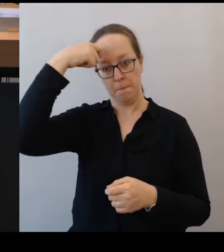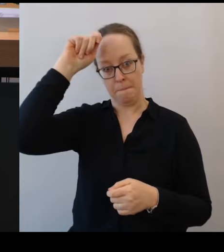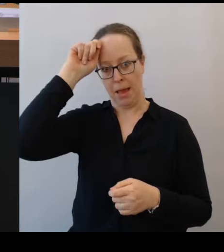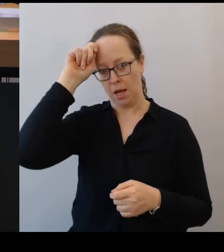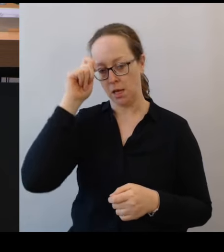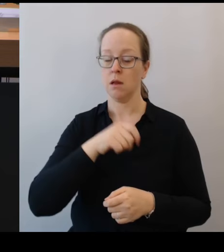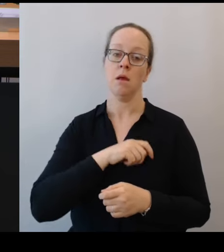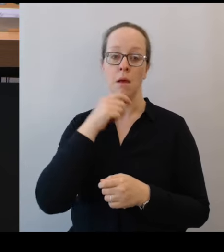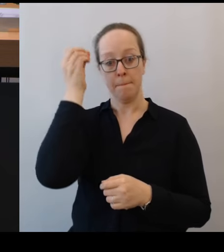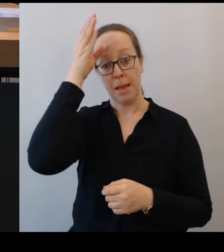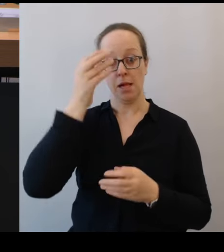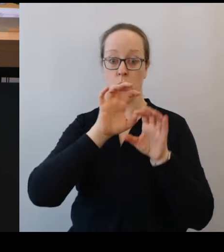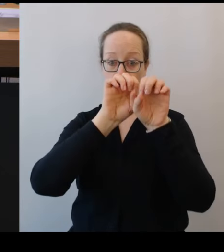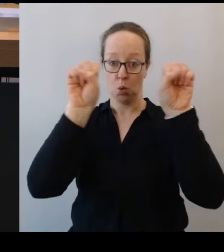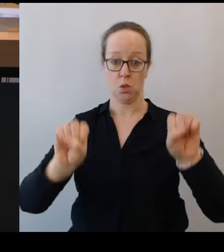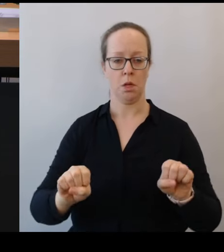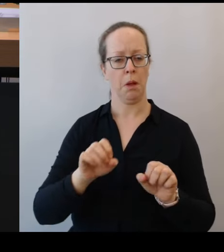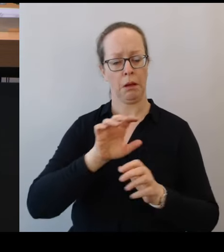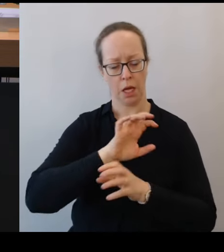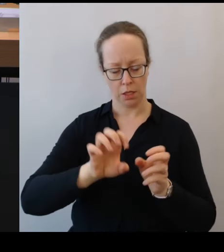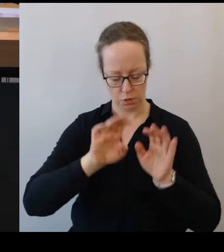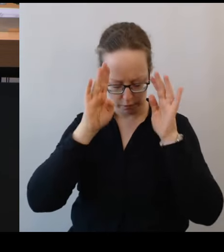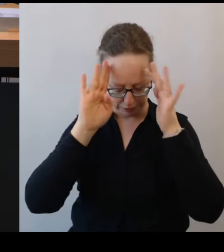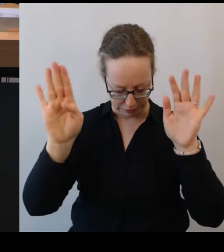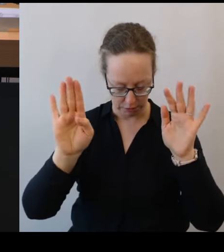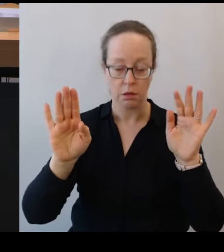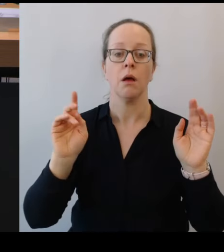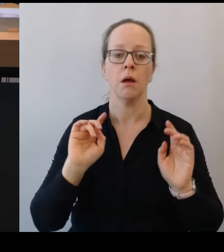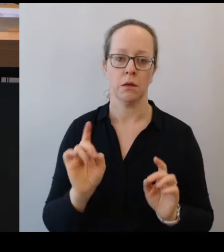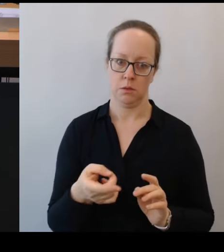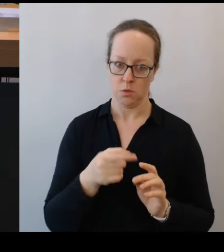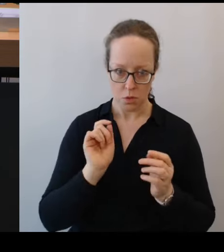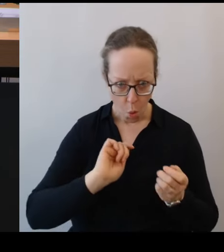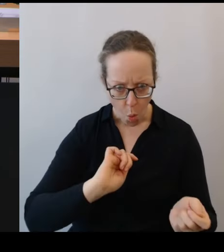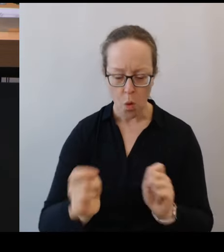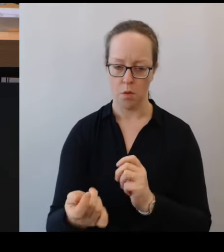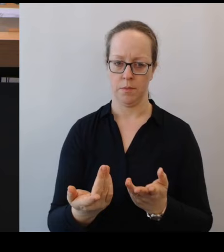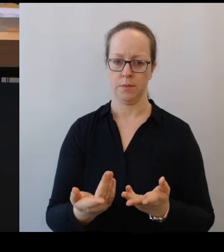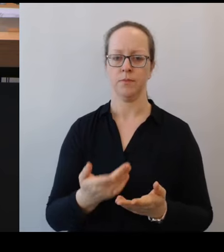All diese Entwicklungen sorgten nämlich dafür, dass sich der Fachkräftemangel hier verschärft hat.